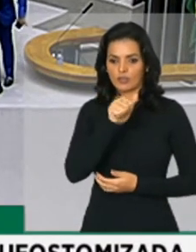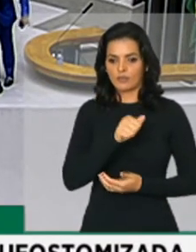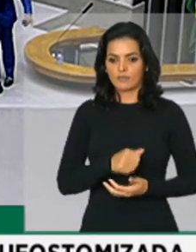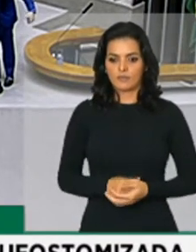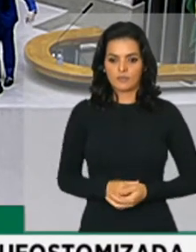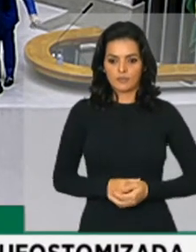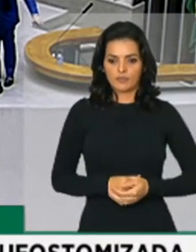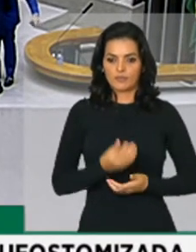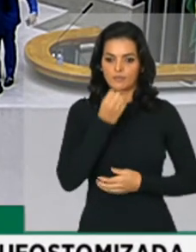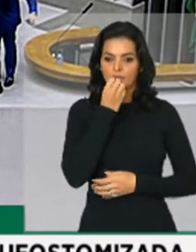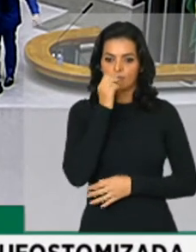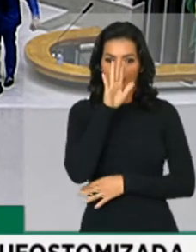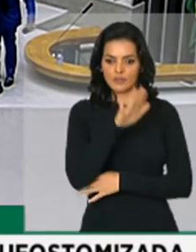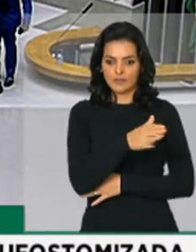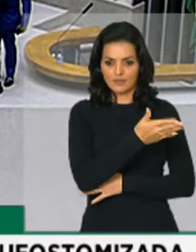O ASSUNTO QUE ENVOLVE A REALIDADE COTIDIANO DAS